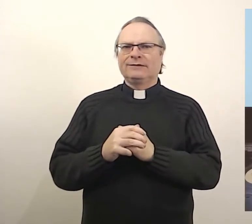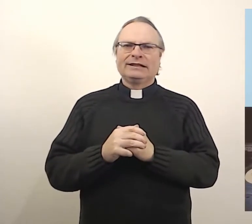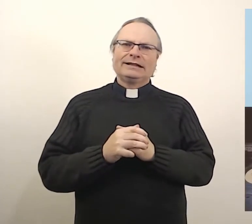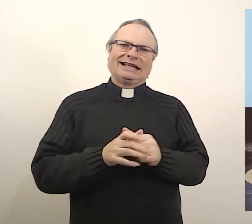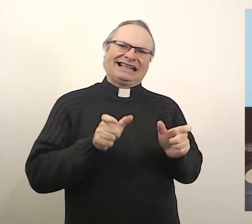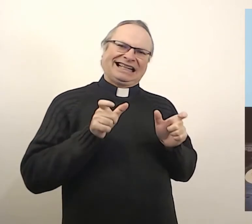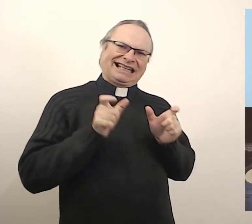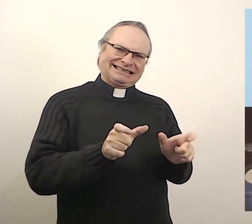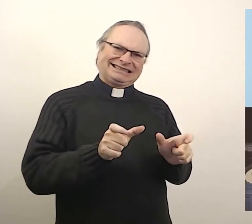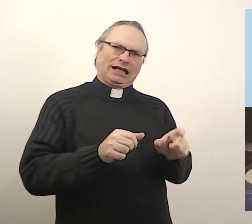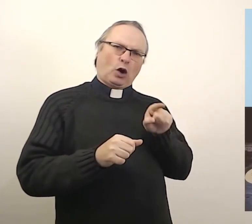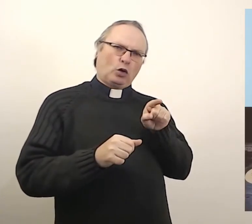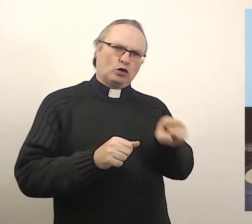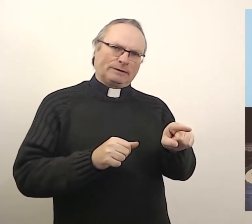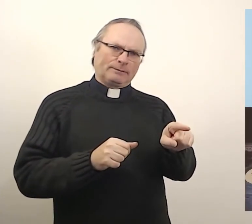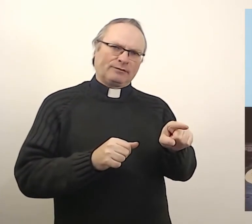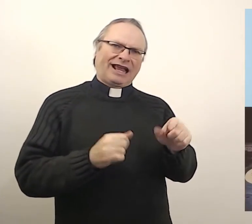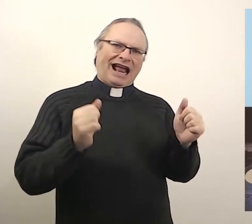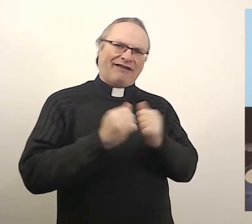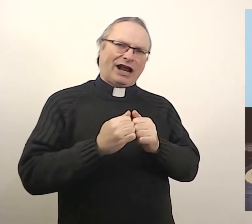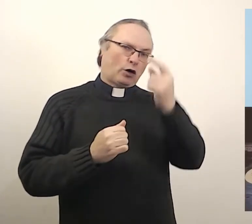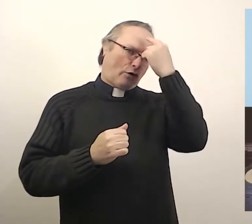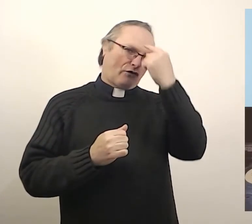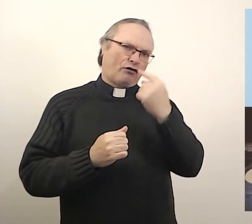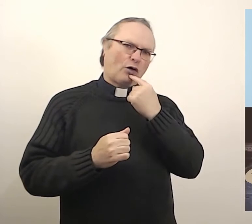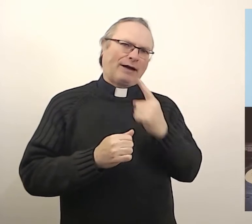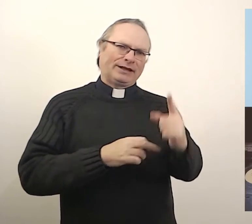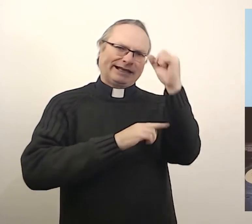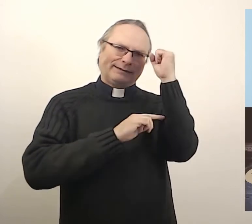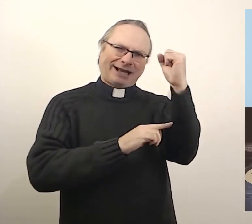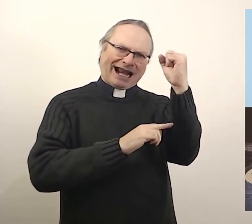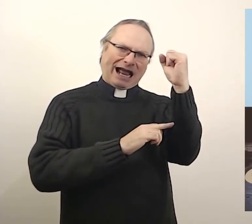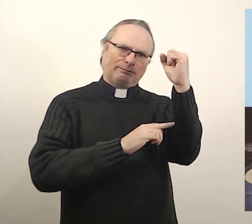Résistez-lui avec une foi inébranlable,